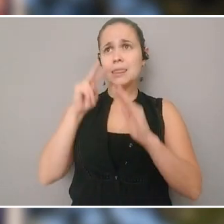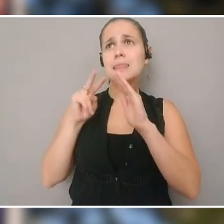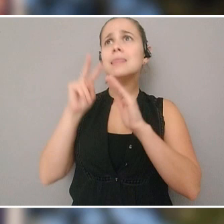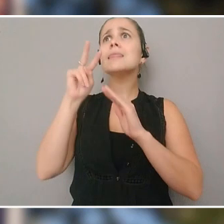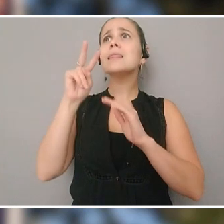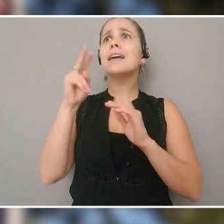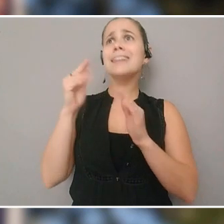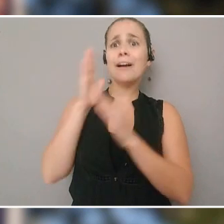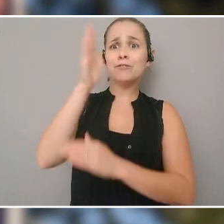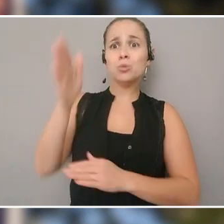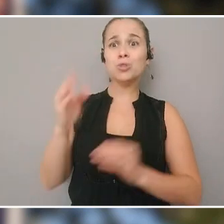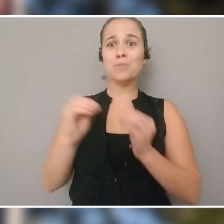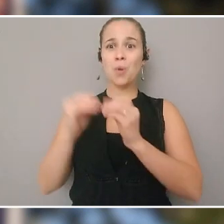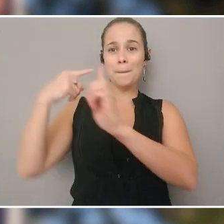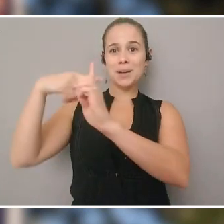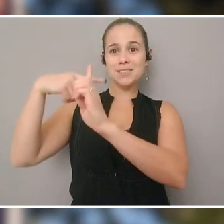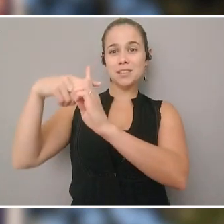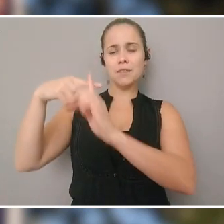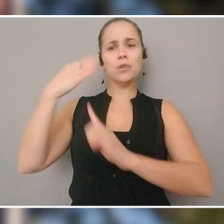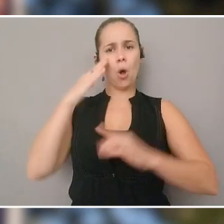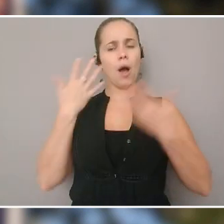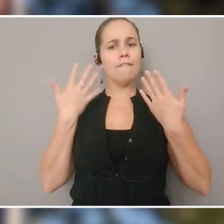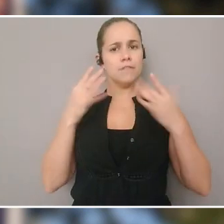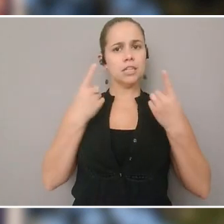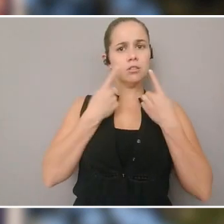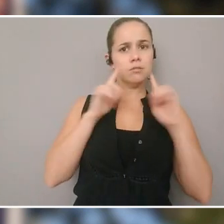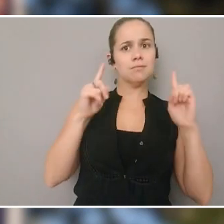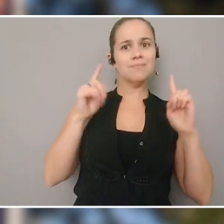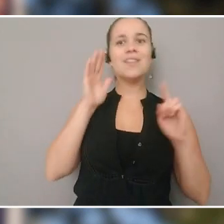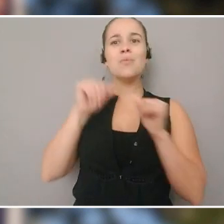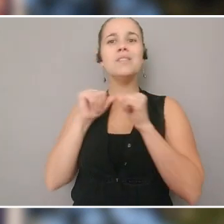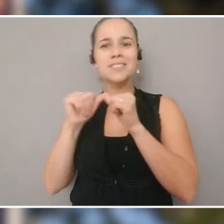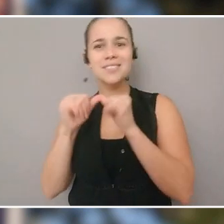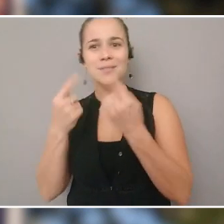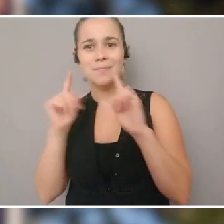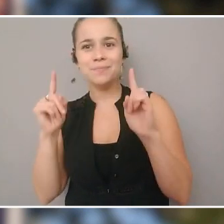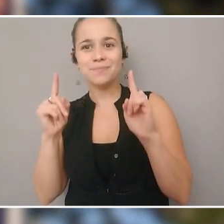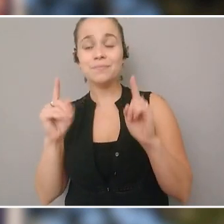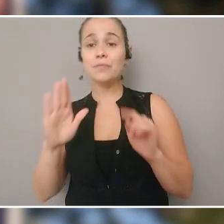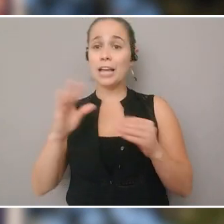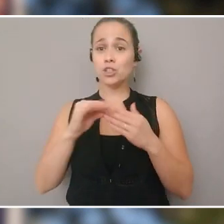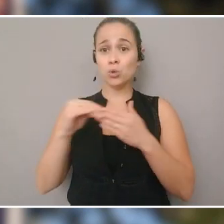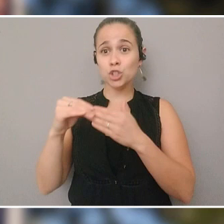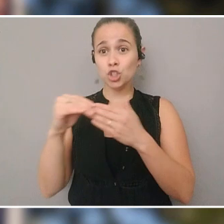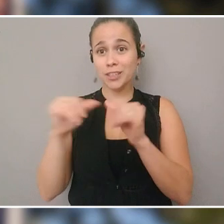continuaran en lograr grandeza. A medida que